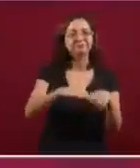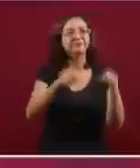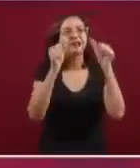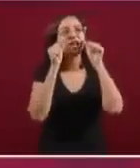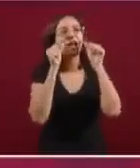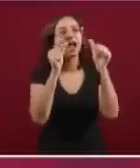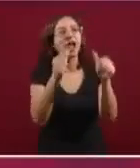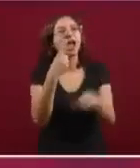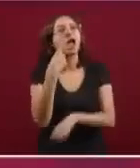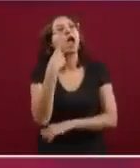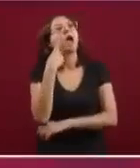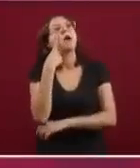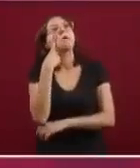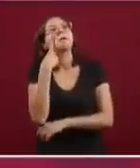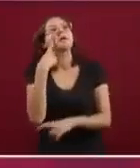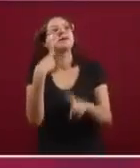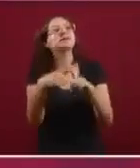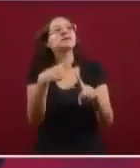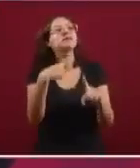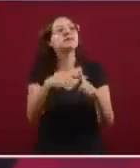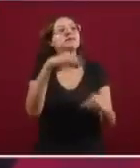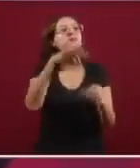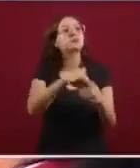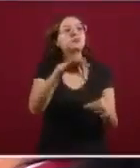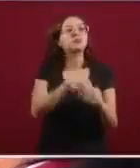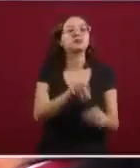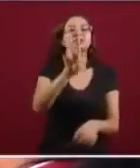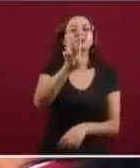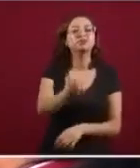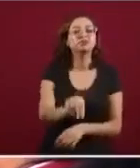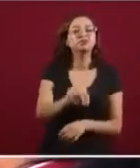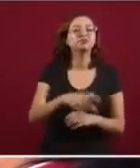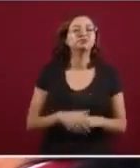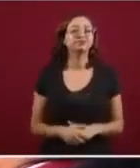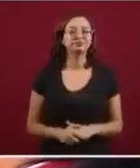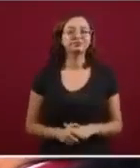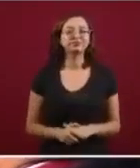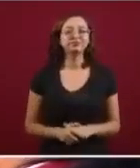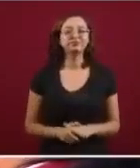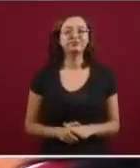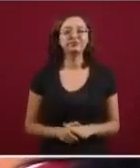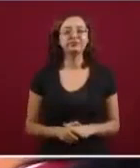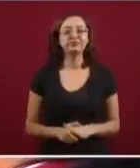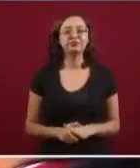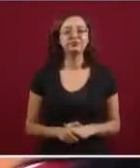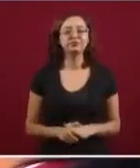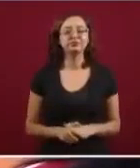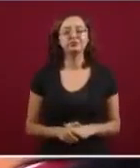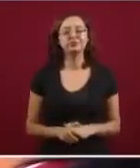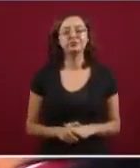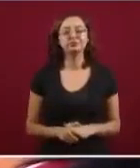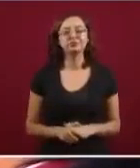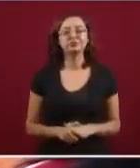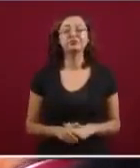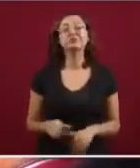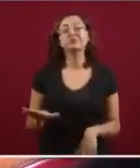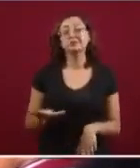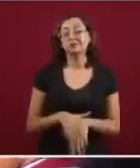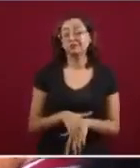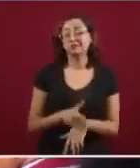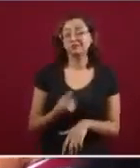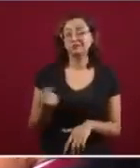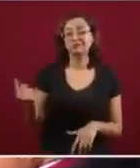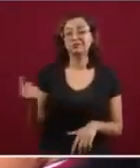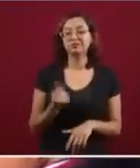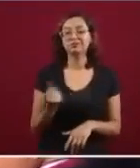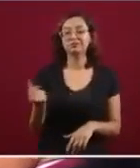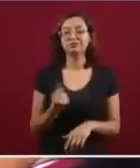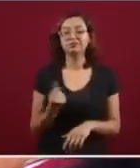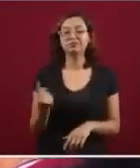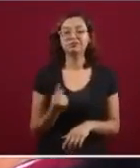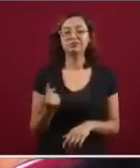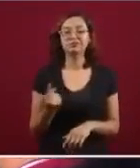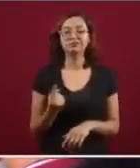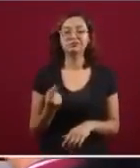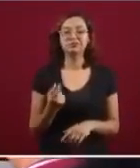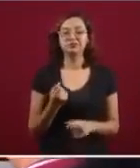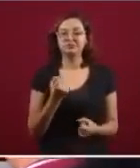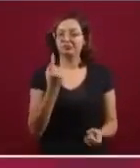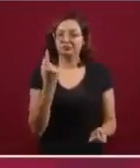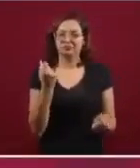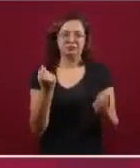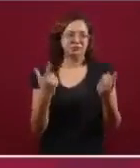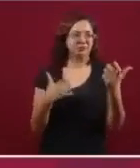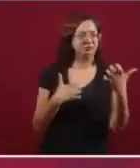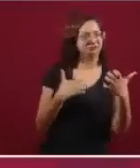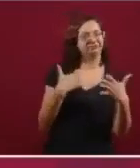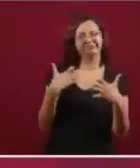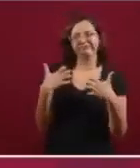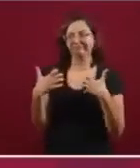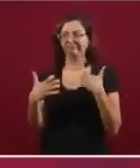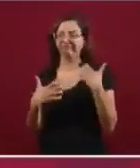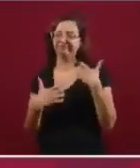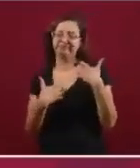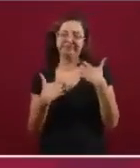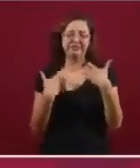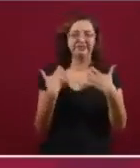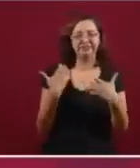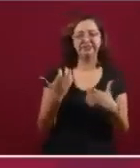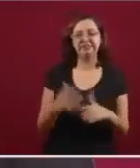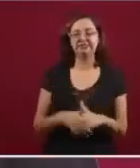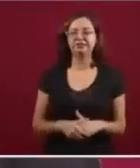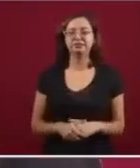a ver quiénes van a votar en contra, porque había resistencias, hay quienes desde dientes